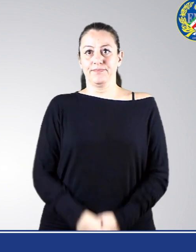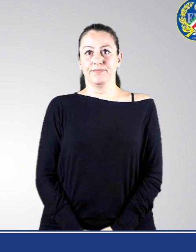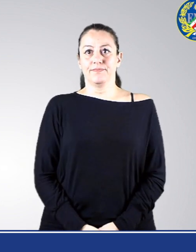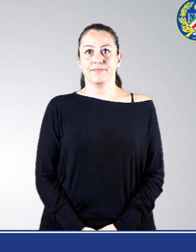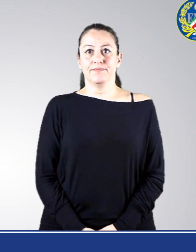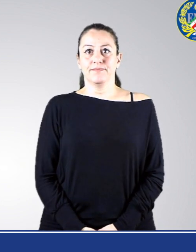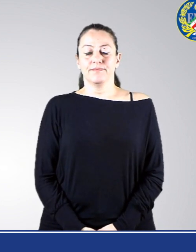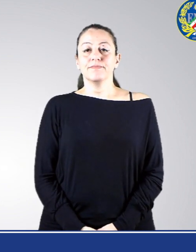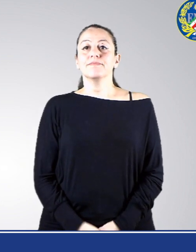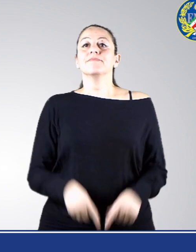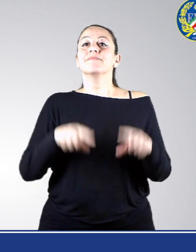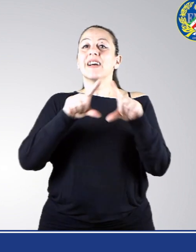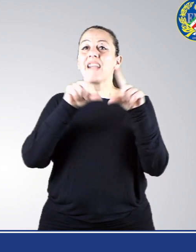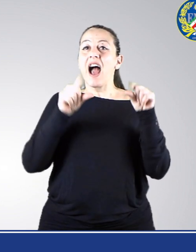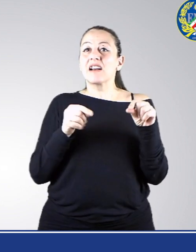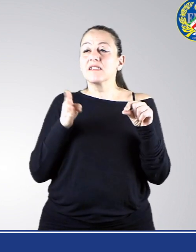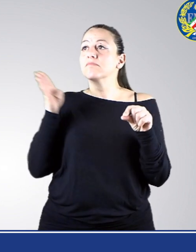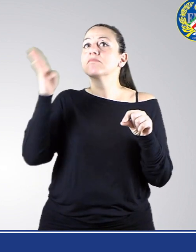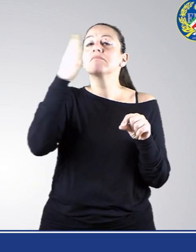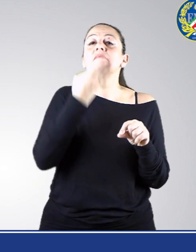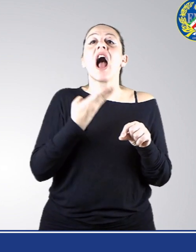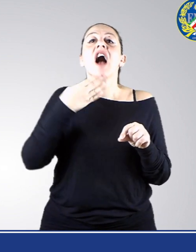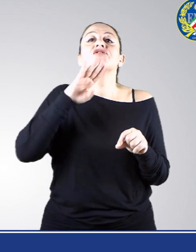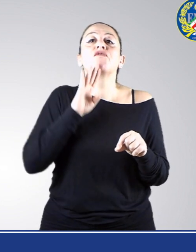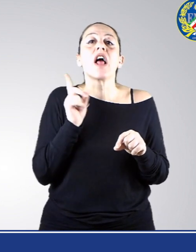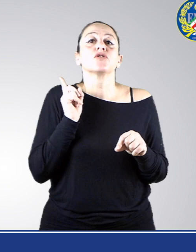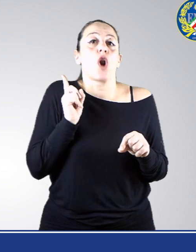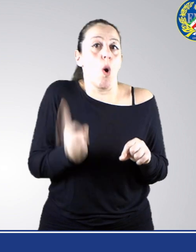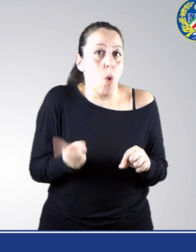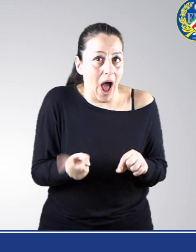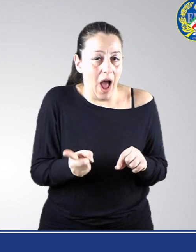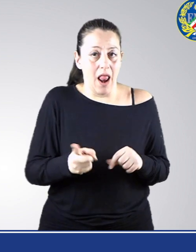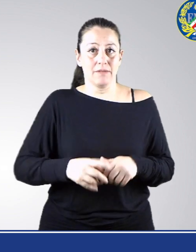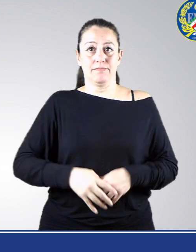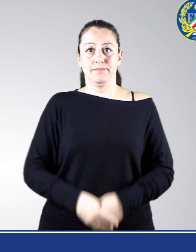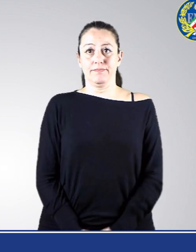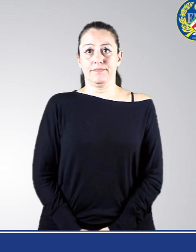Quali saranno le agevolazioni?